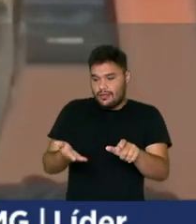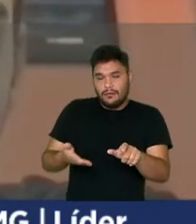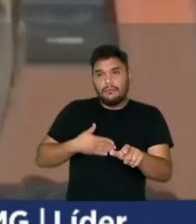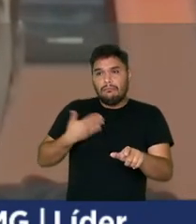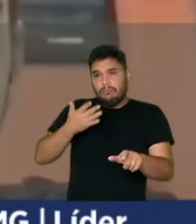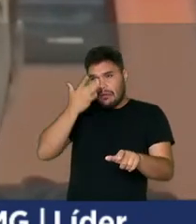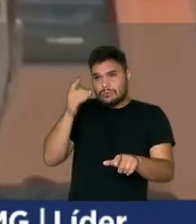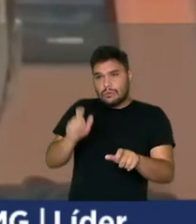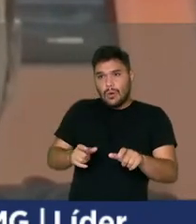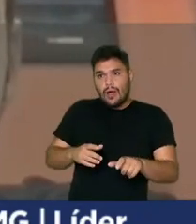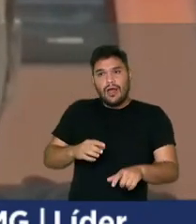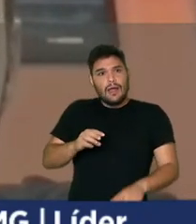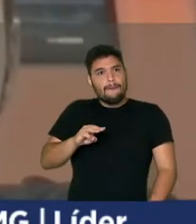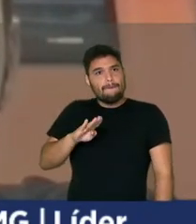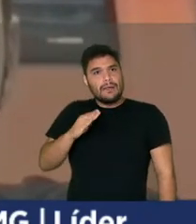SER MUITO MENOR DO QUE O SUSTO QUE ESSE CONGRESSO EM CADA